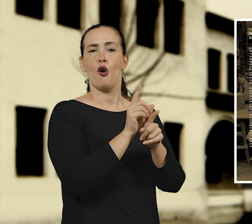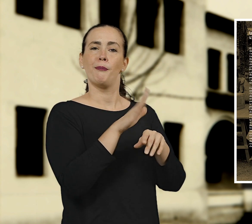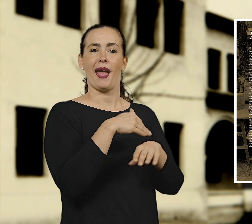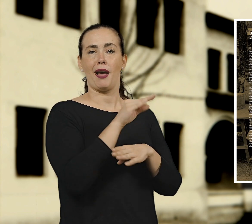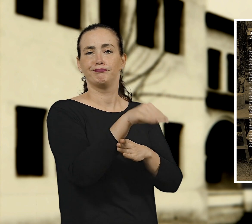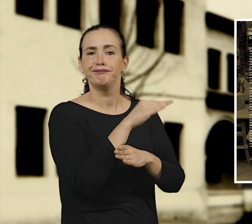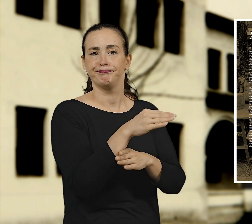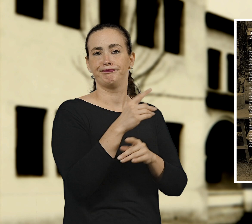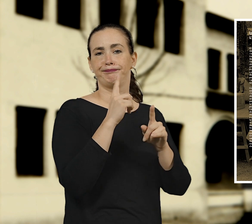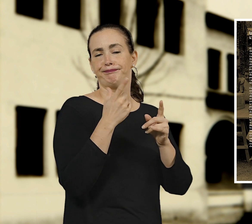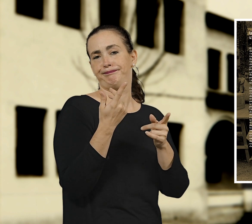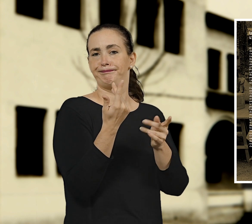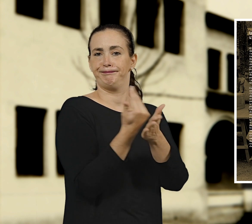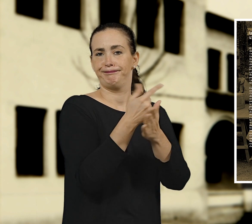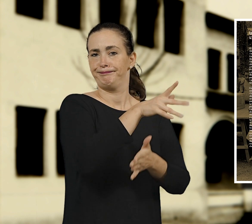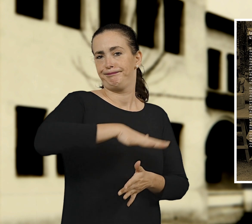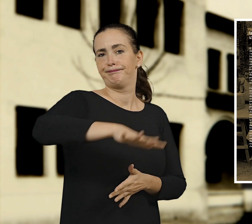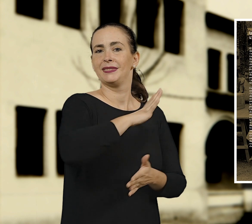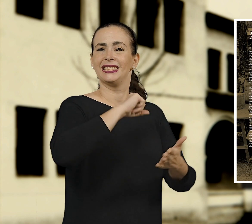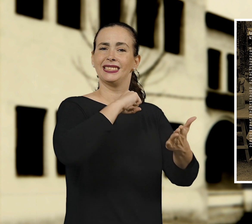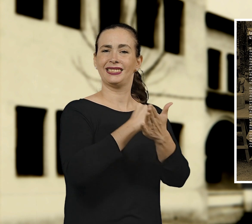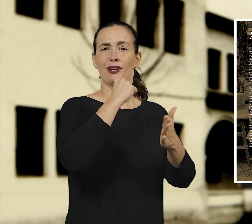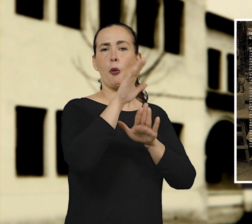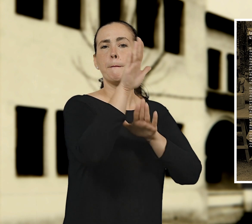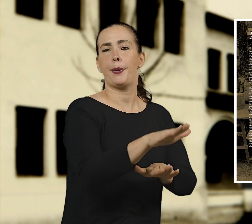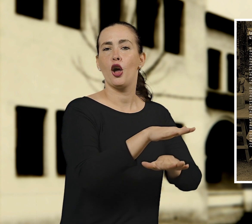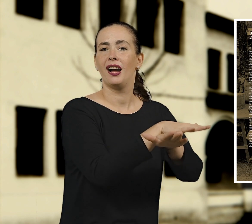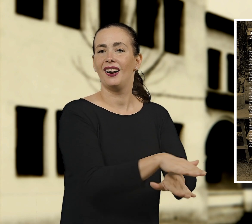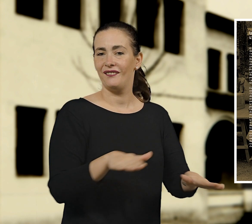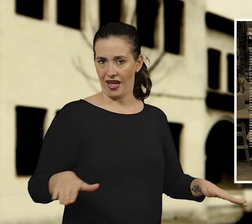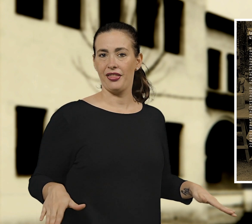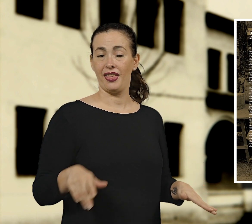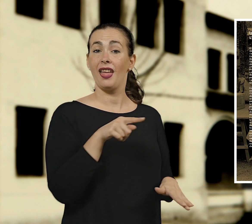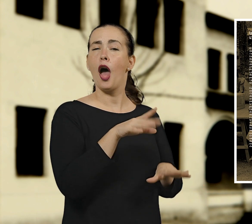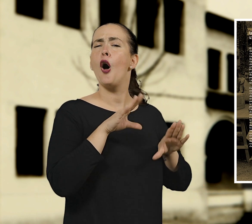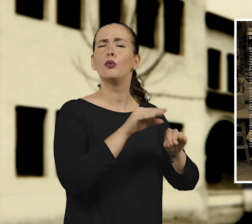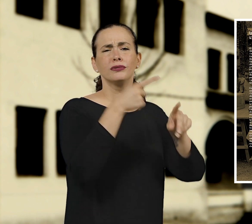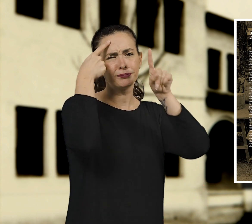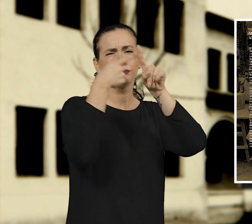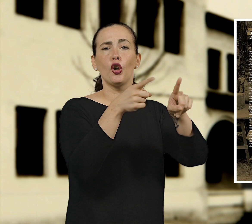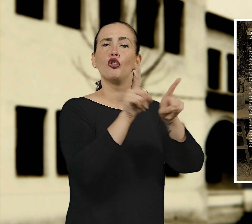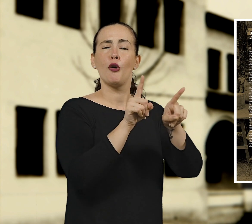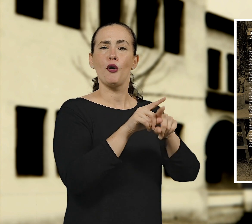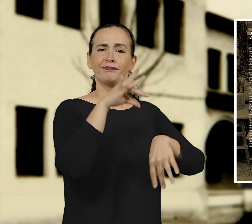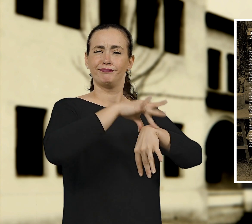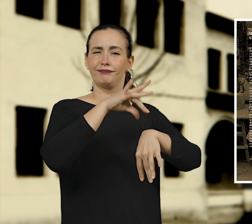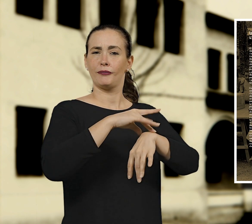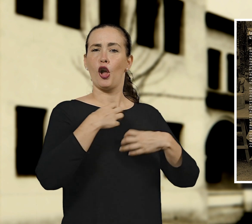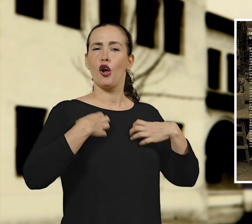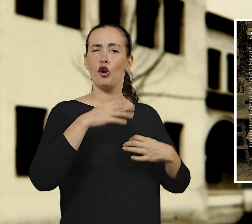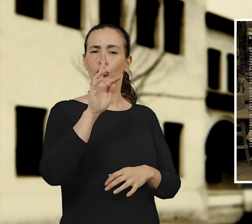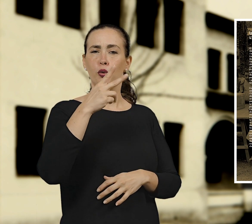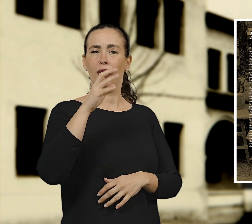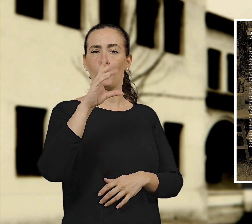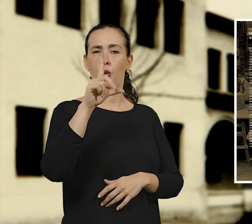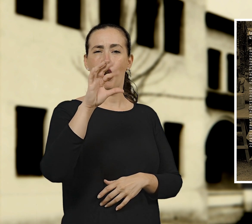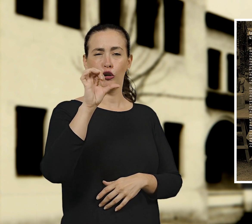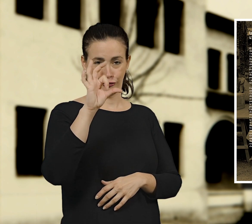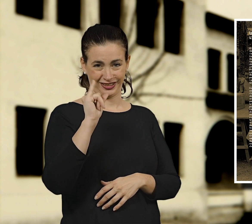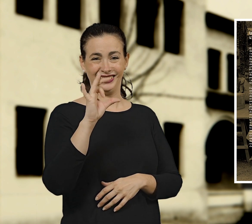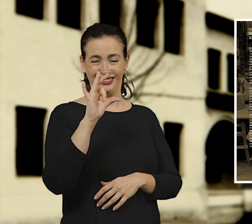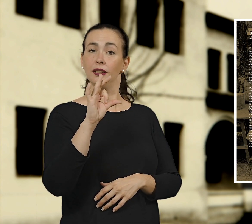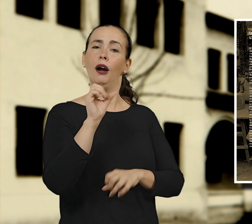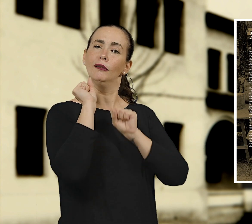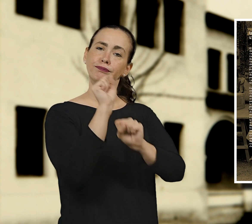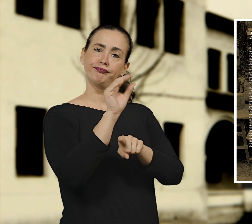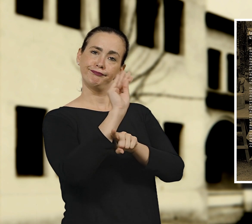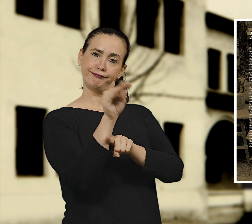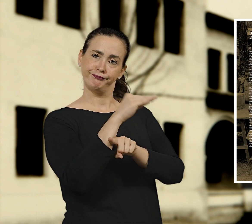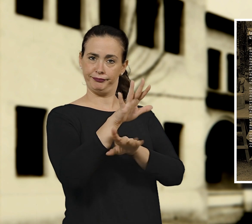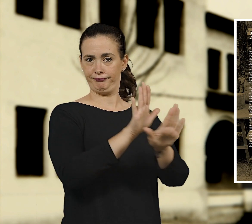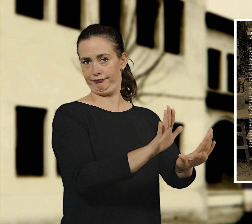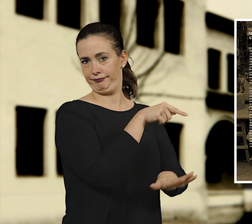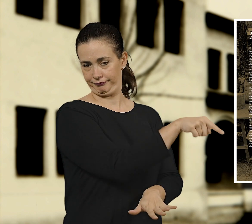a l’obra benèfica del Segell Pro Infància que el va destinar a preventori antituberculós.